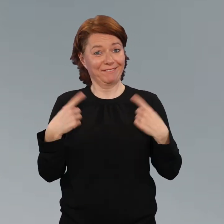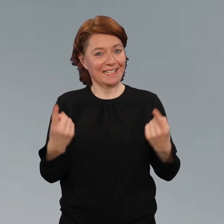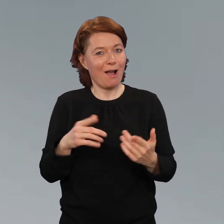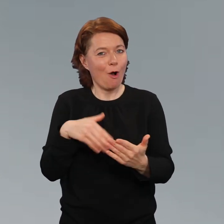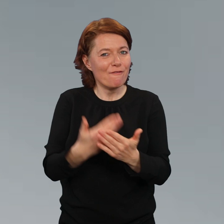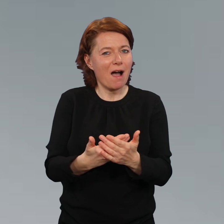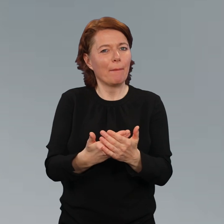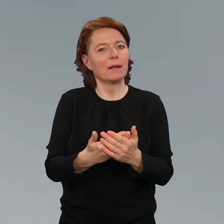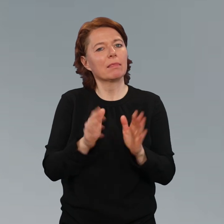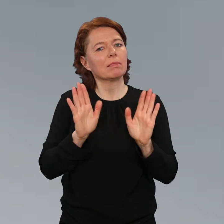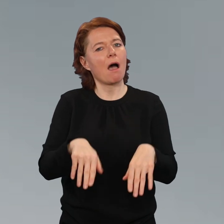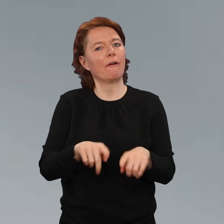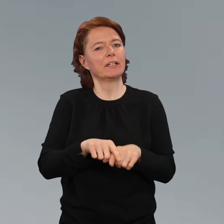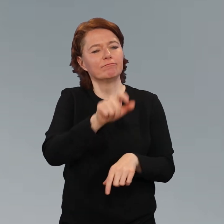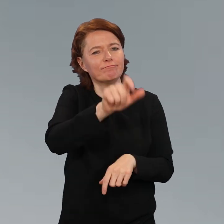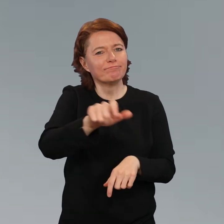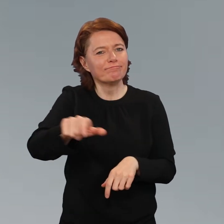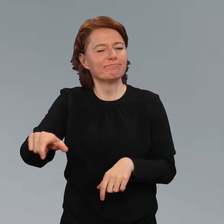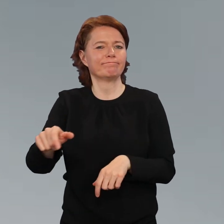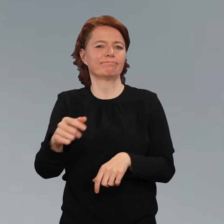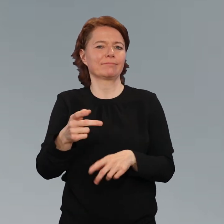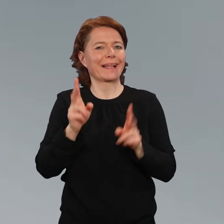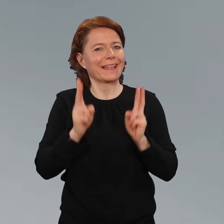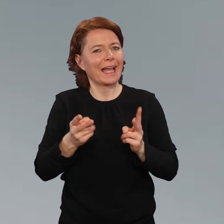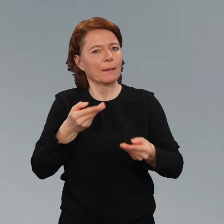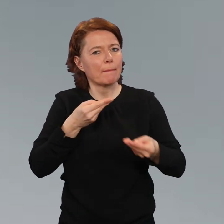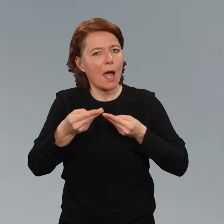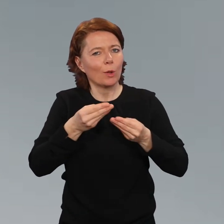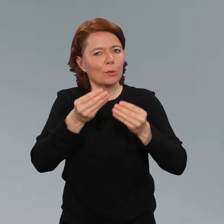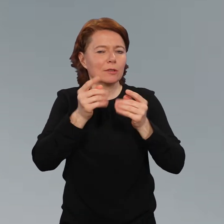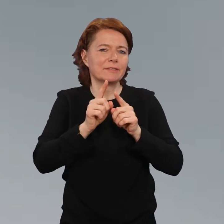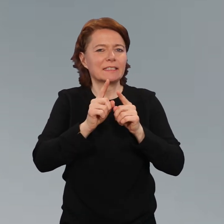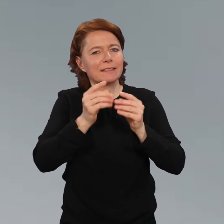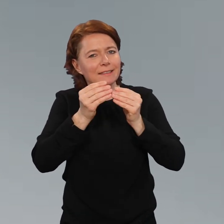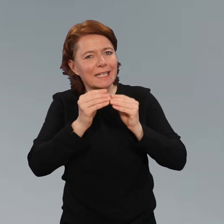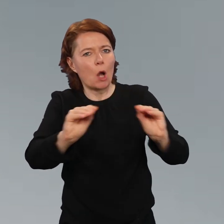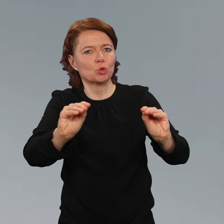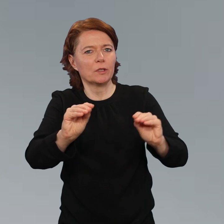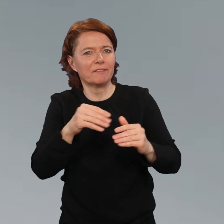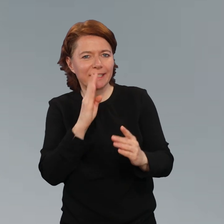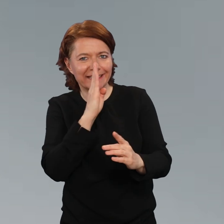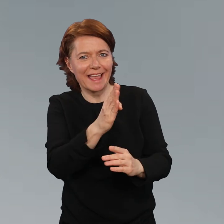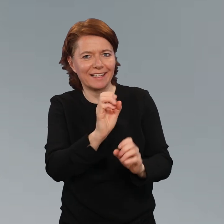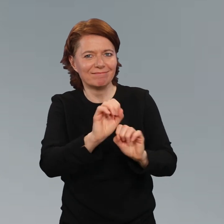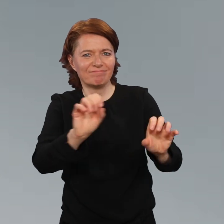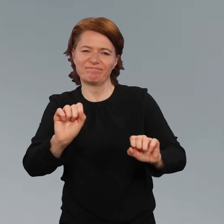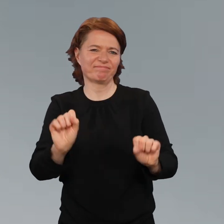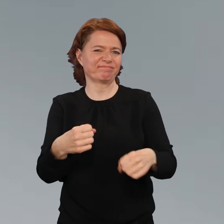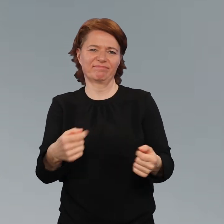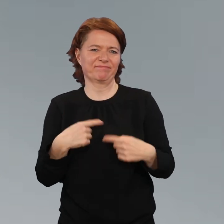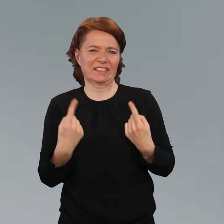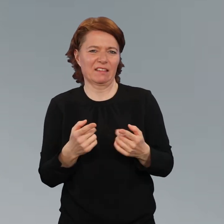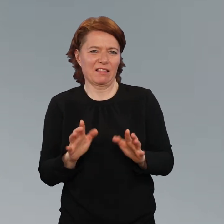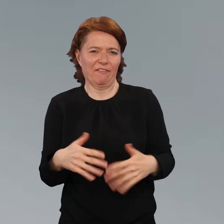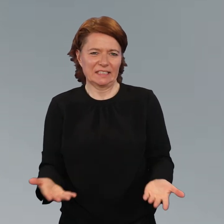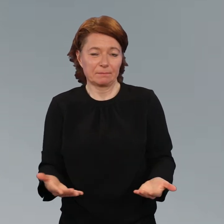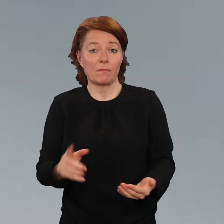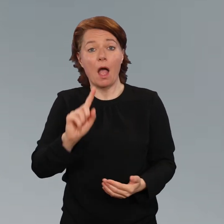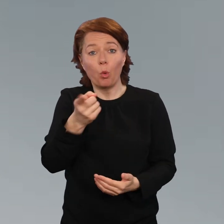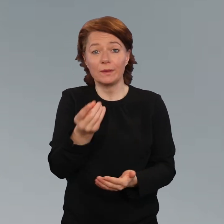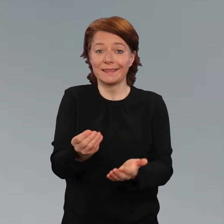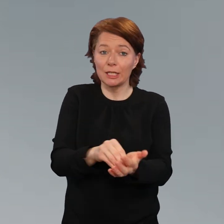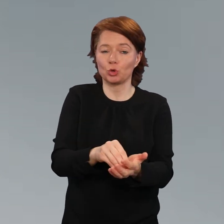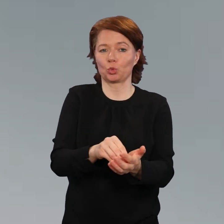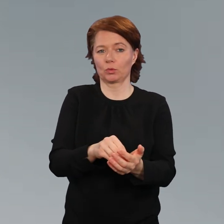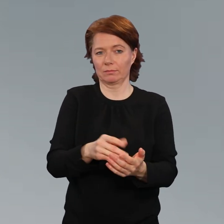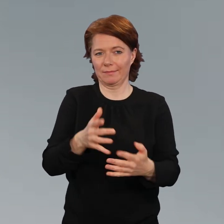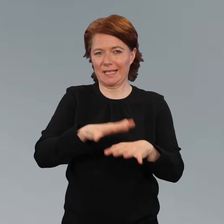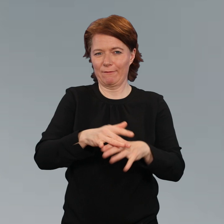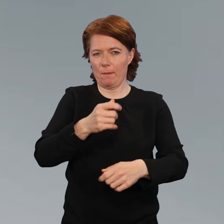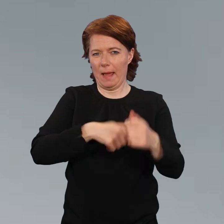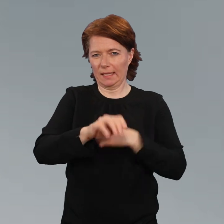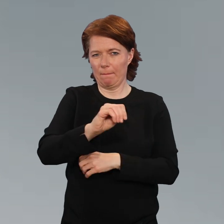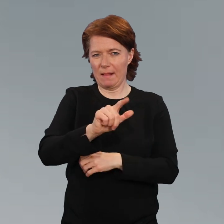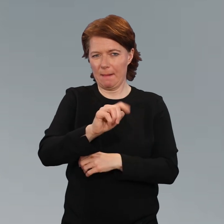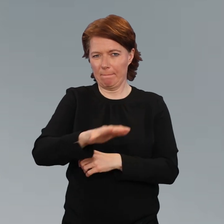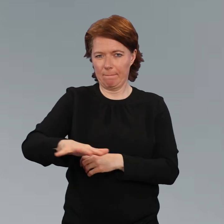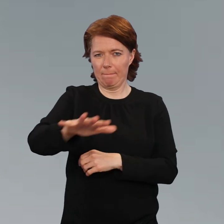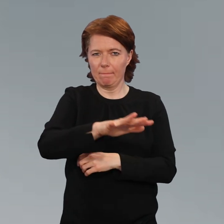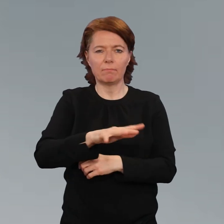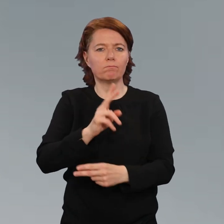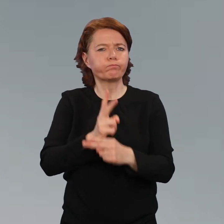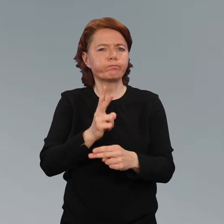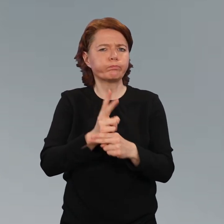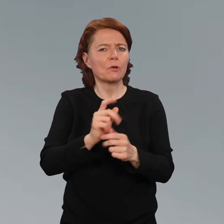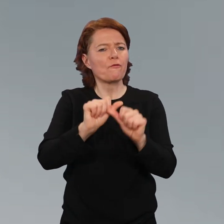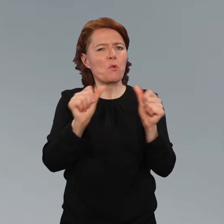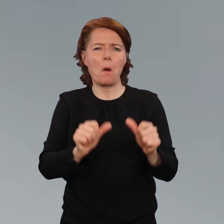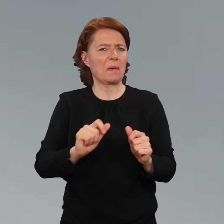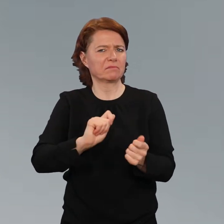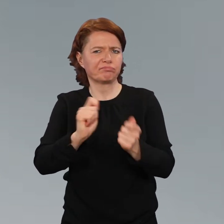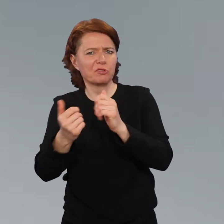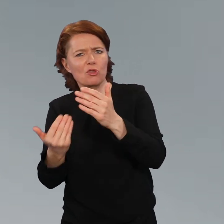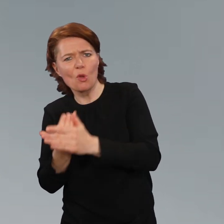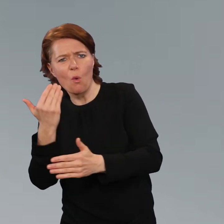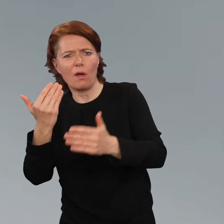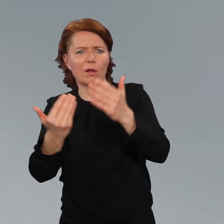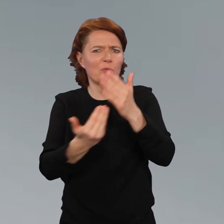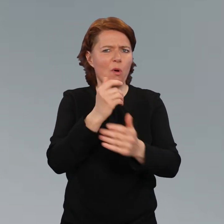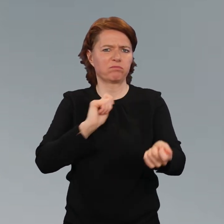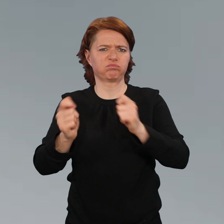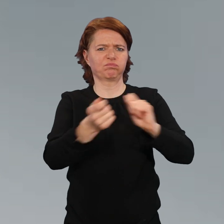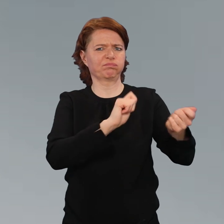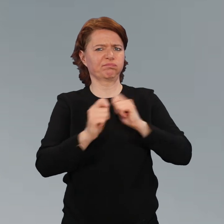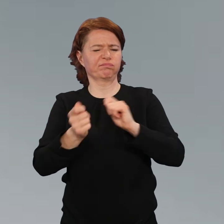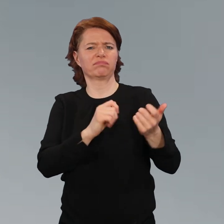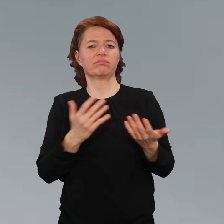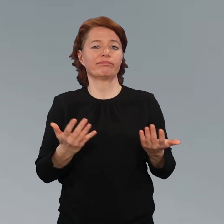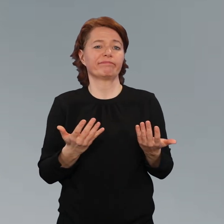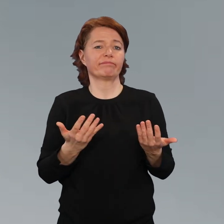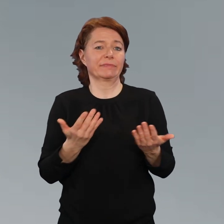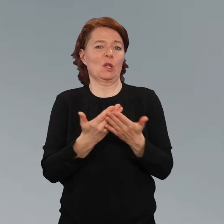rechtsverbindliche oder individuelle Auskunft geben, auch weil sich das Feld des Network Marketings ständig verändert.